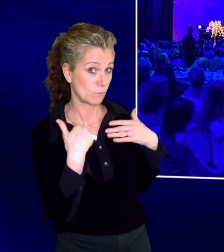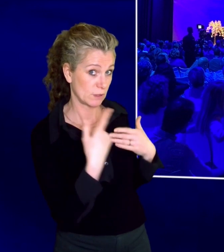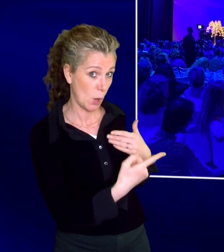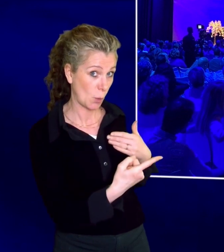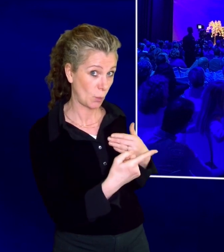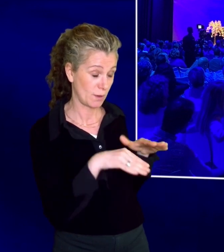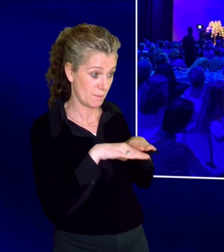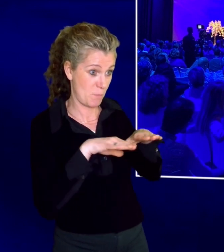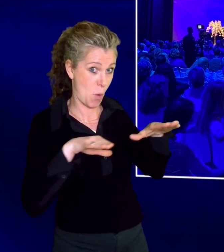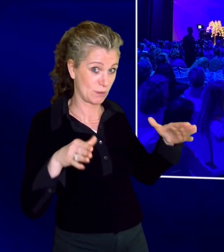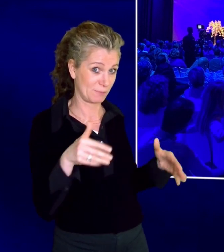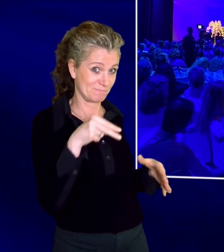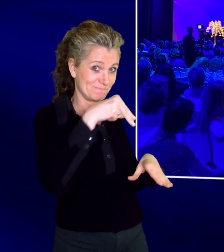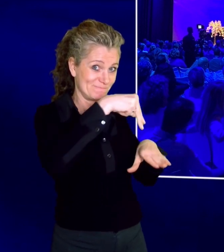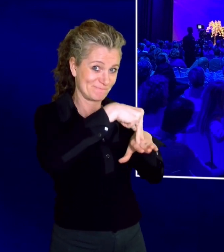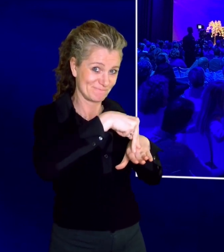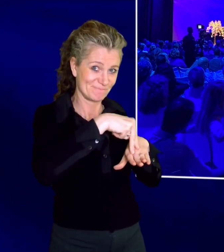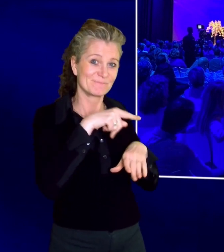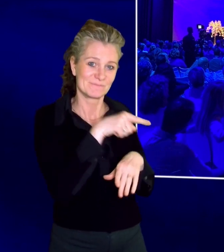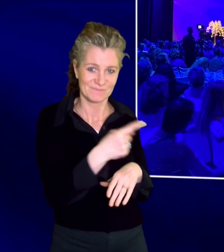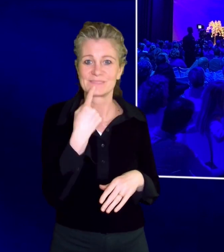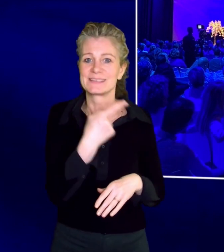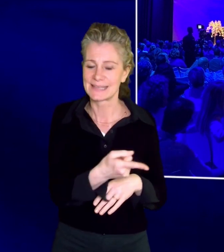Daarvan zei je: Dat is voor mij eigenlijk die taak nummer 4.